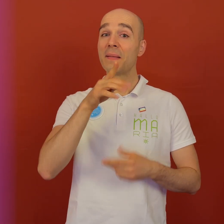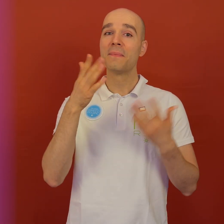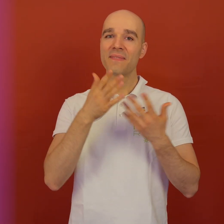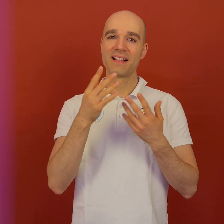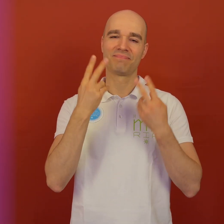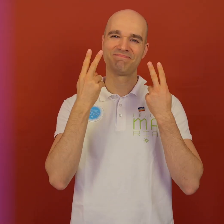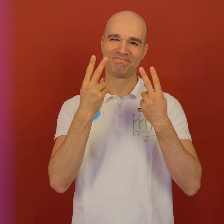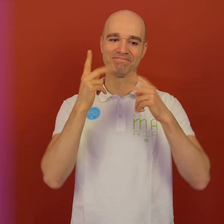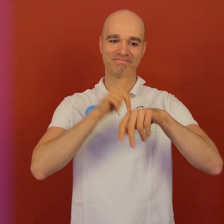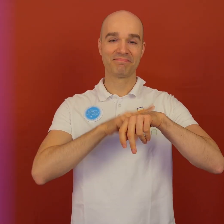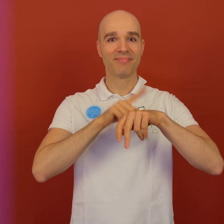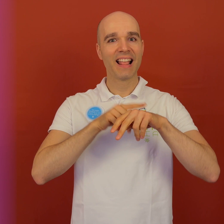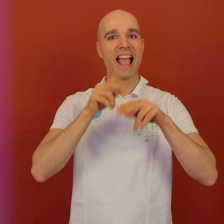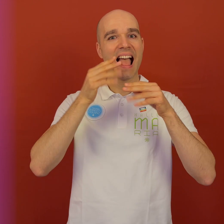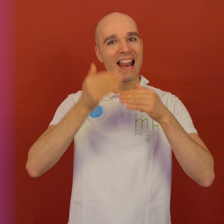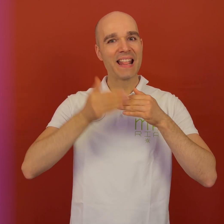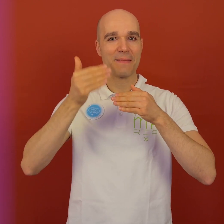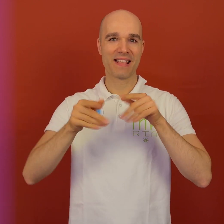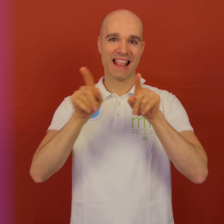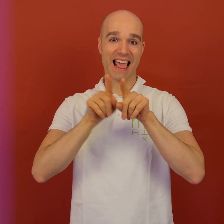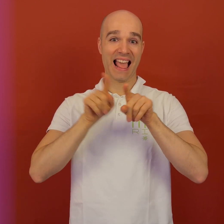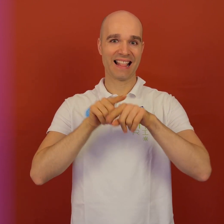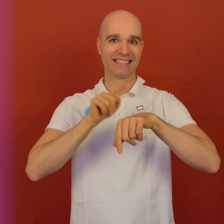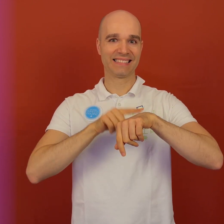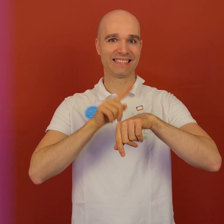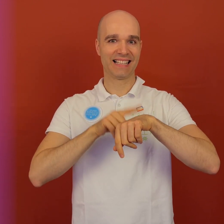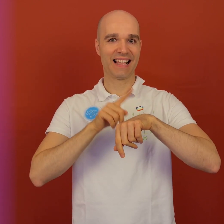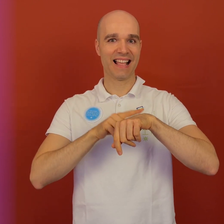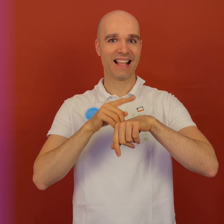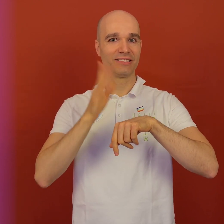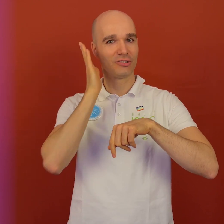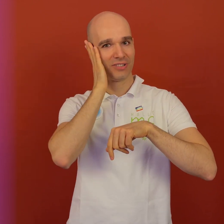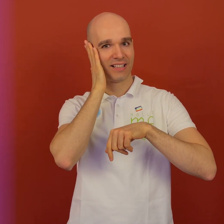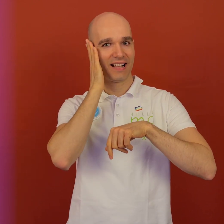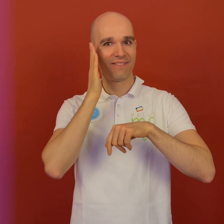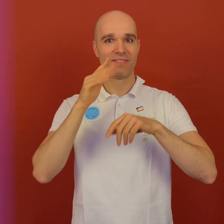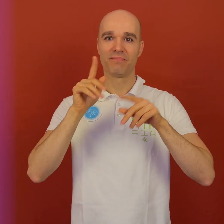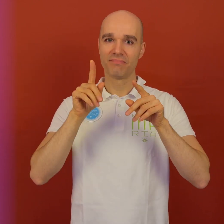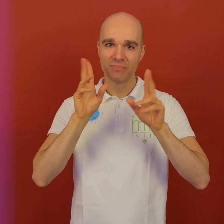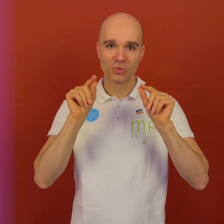Meine erste Empfehlung ist, sich an regelmäßige Schlafenszeiten zu halten.